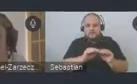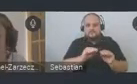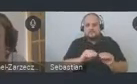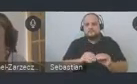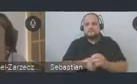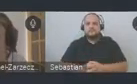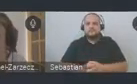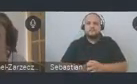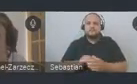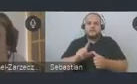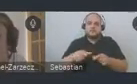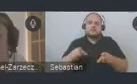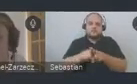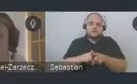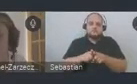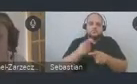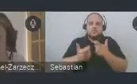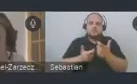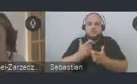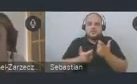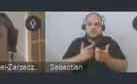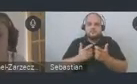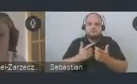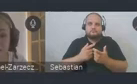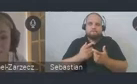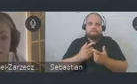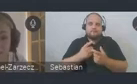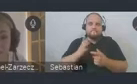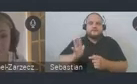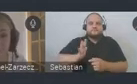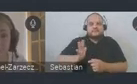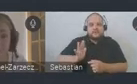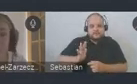ale też tutaj robienie tego w sposób bezpieczny, legalny,